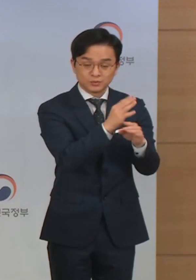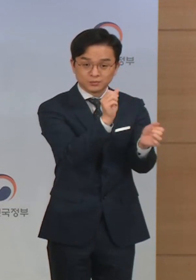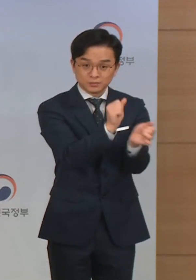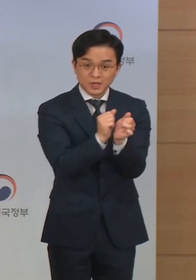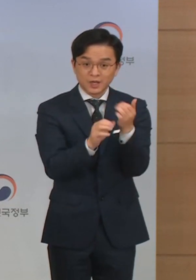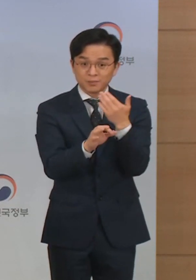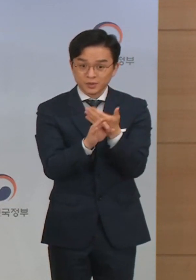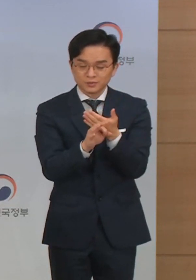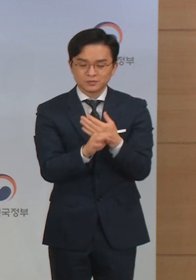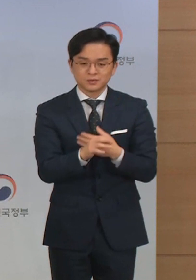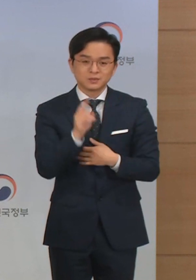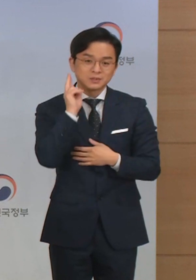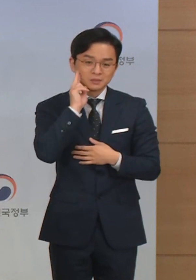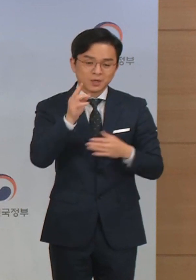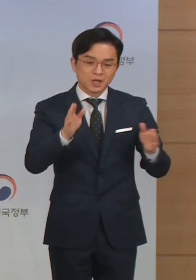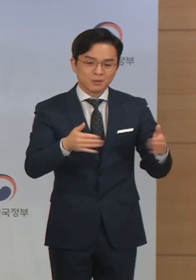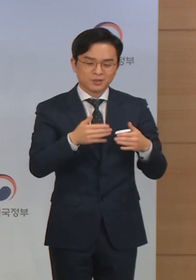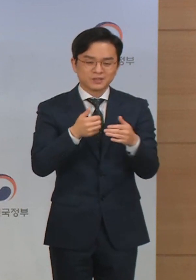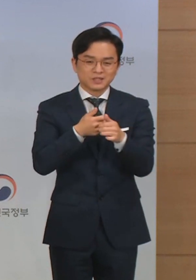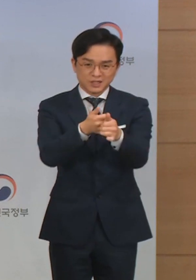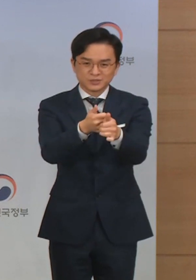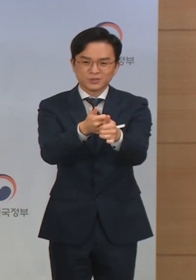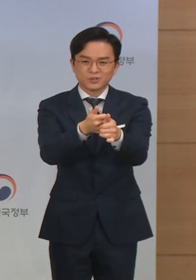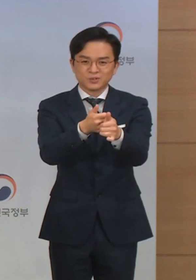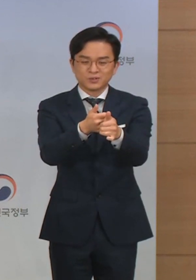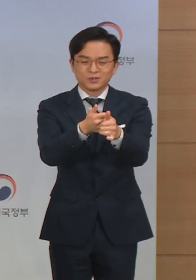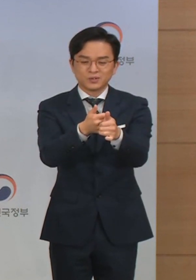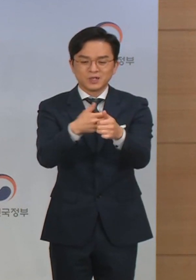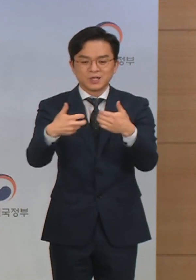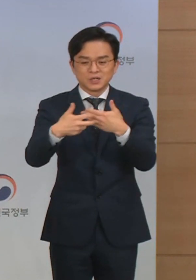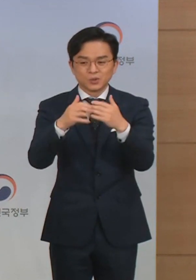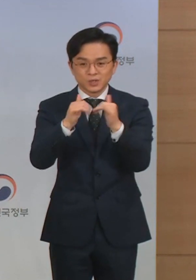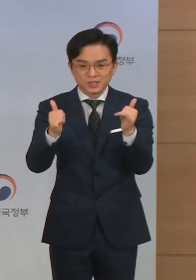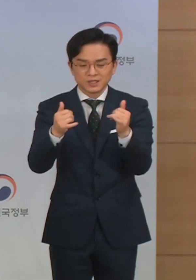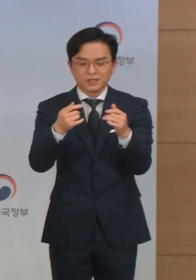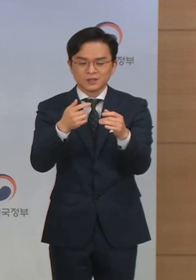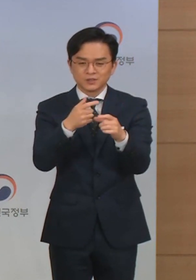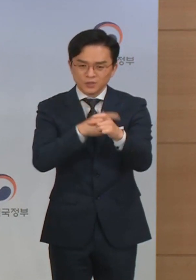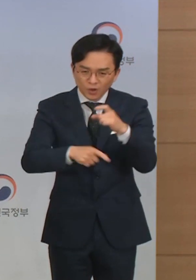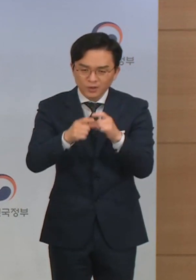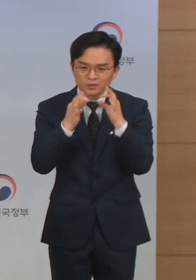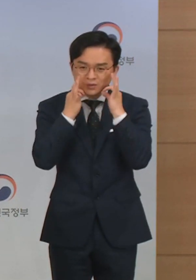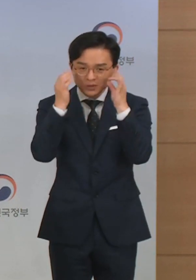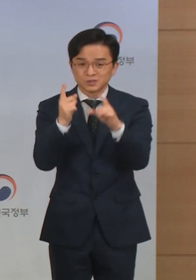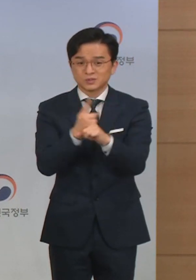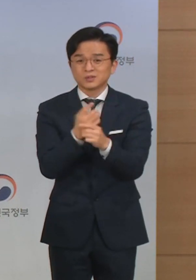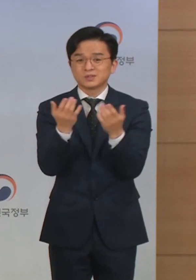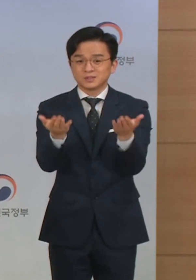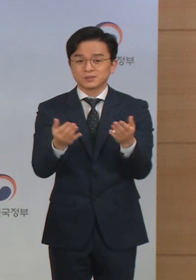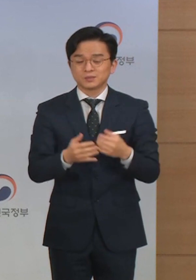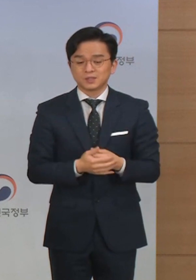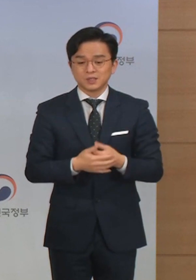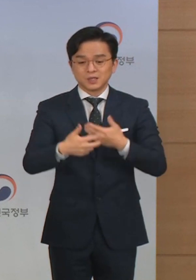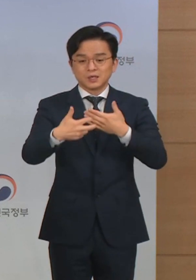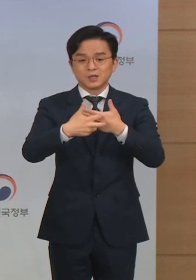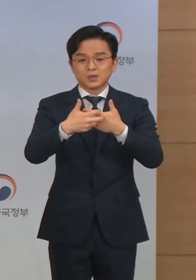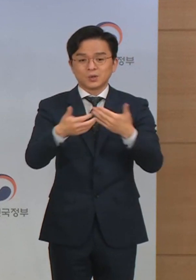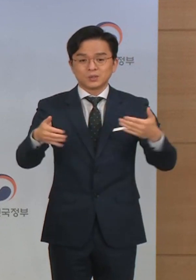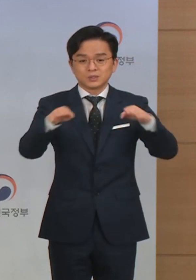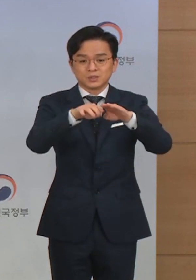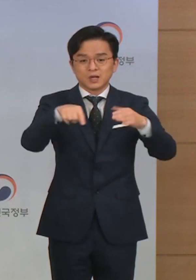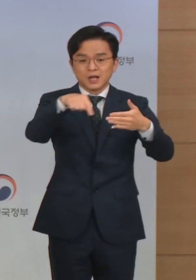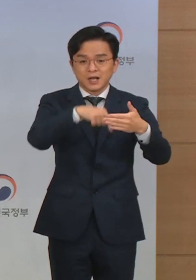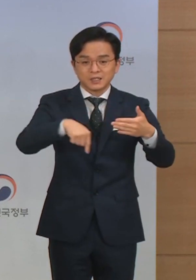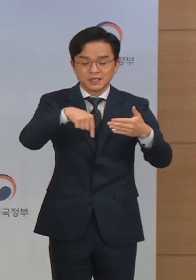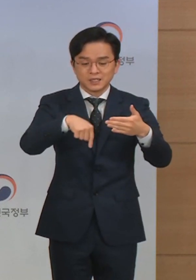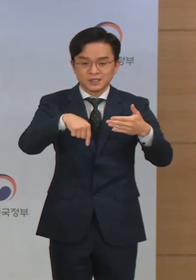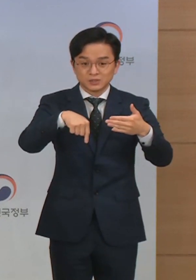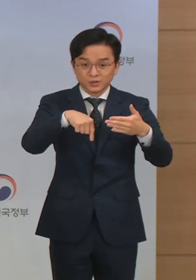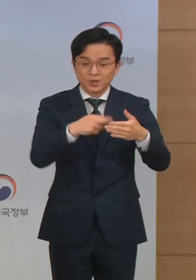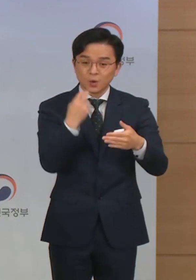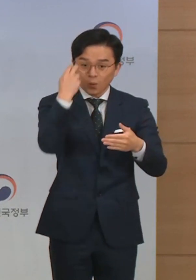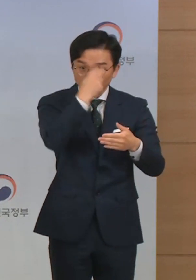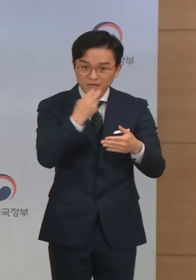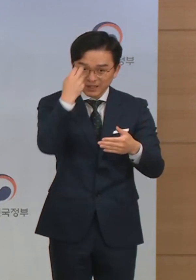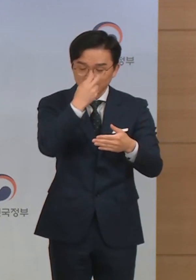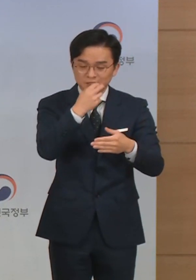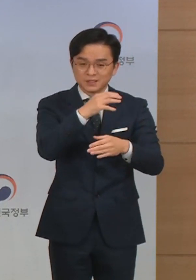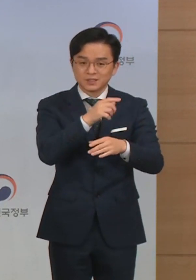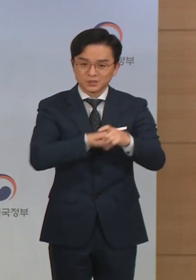정도에 따라 을 욕 의료 인력의 대한 최선의 치료를 해 나가겠습니다 오르기 간 자체적인 감염관리 영향도 강화하겠습니다 통합 병원은 감염병